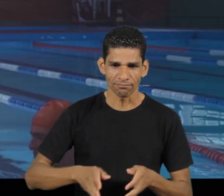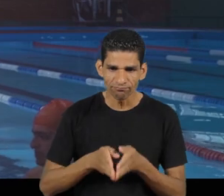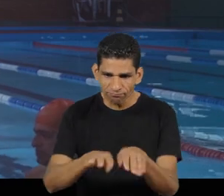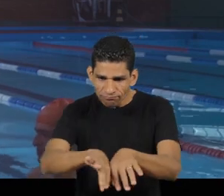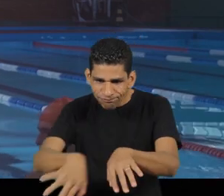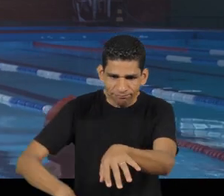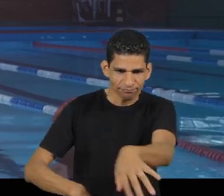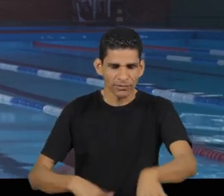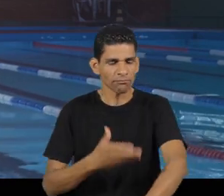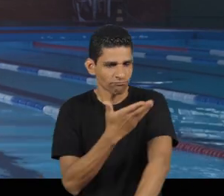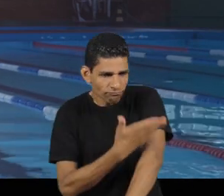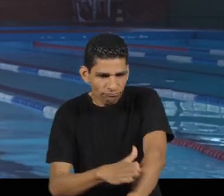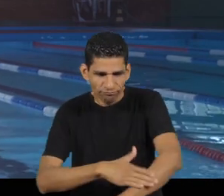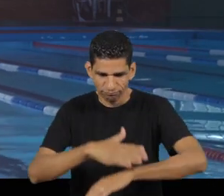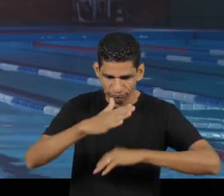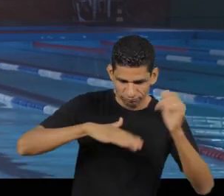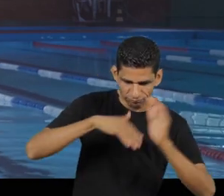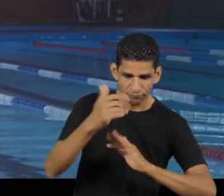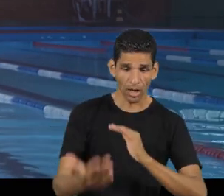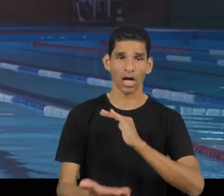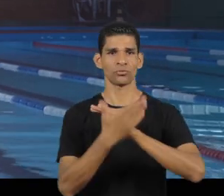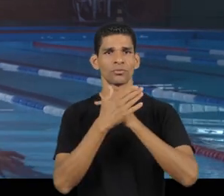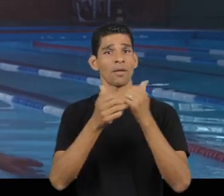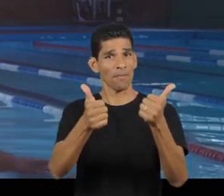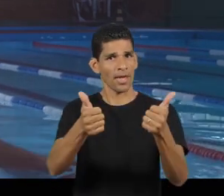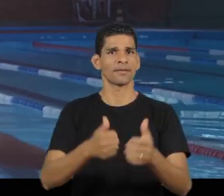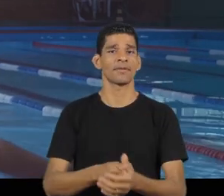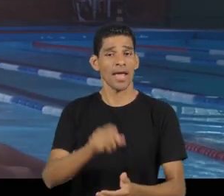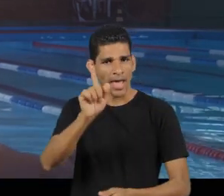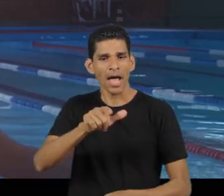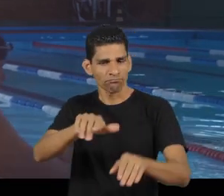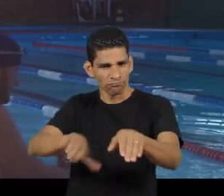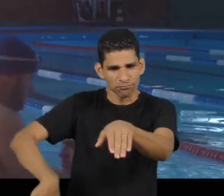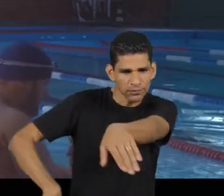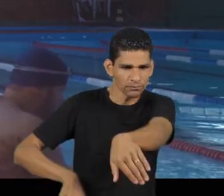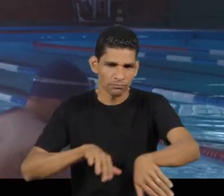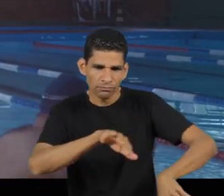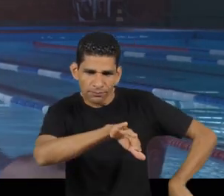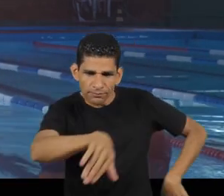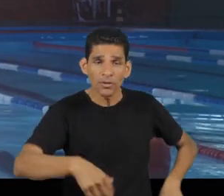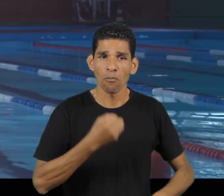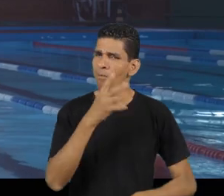esporte que traz tanto benefício, como é a natação, é uma coisa muito